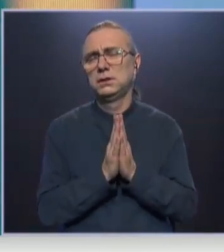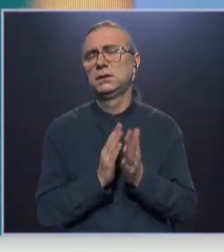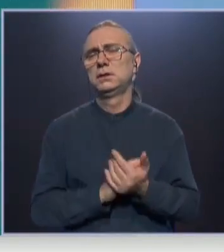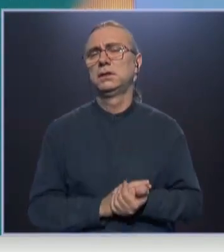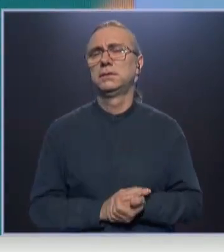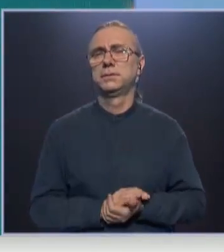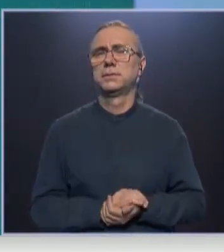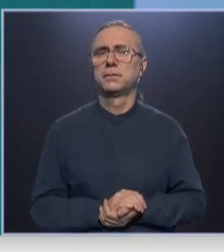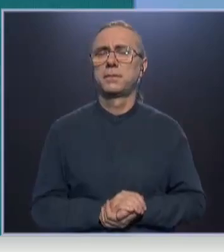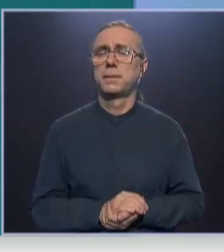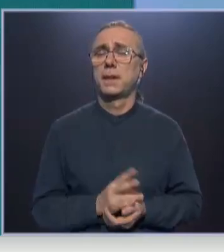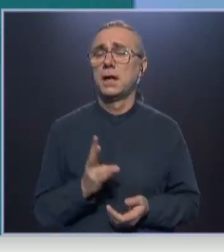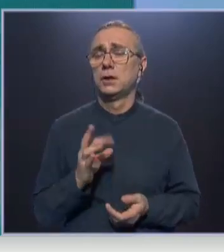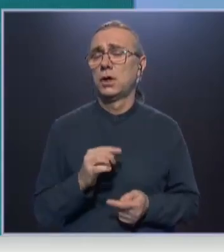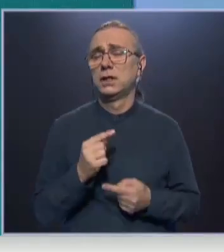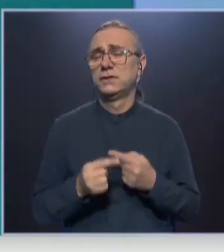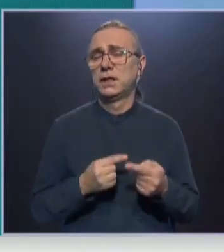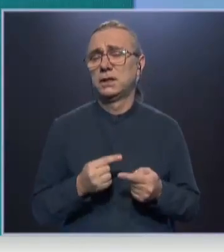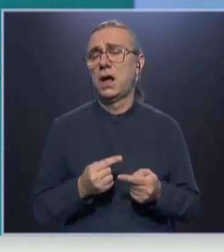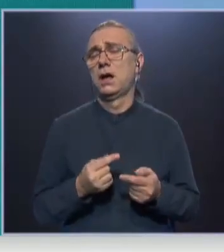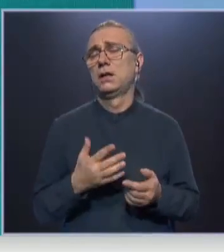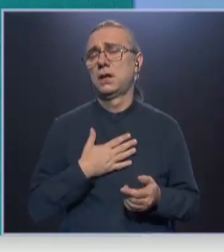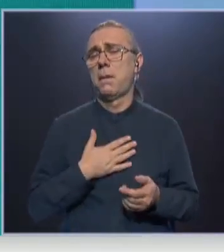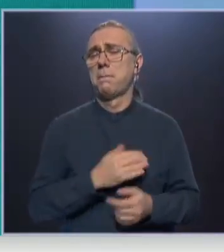Господнем но не всегда именно Нам по силам переломить